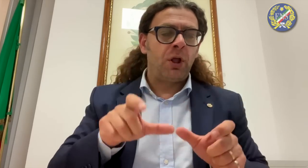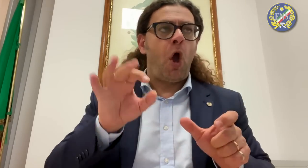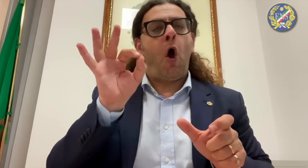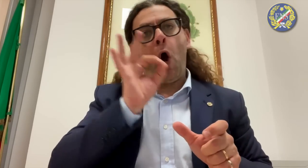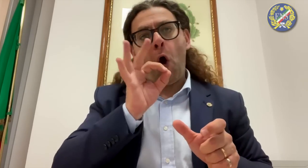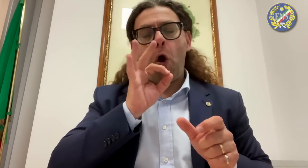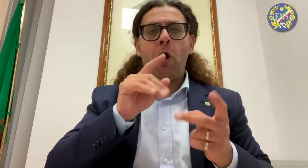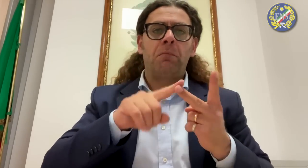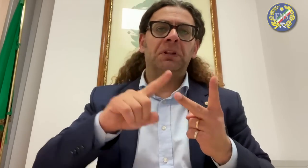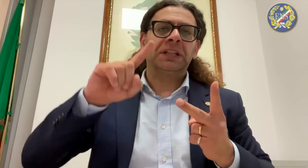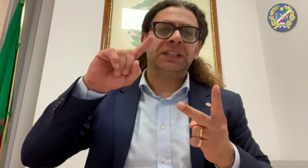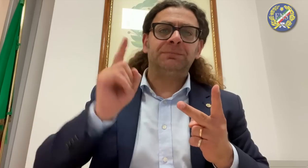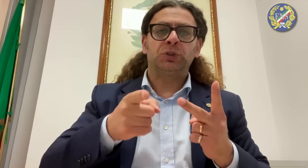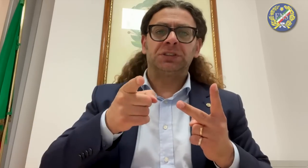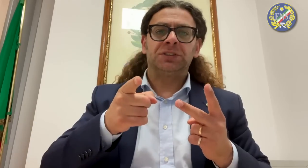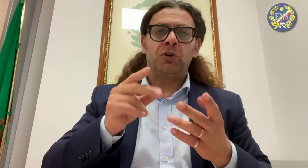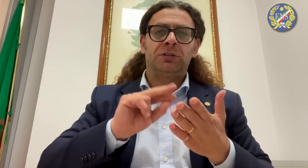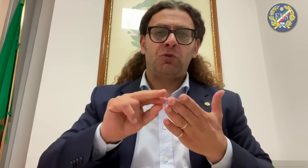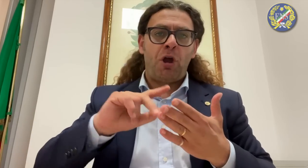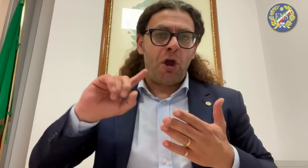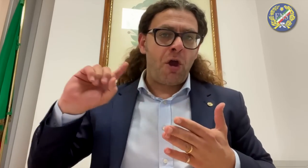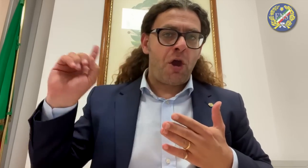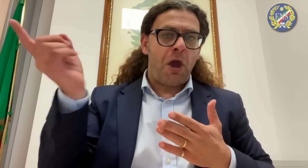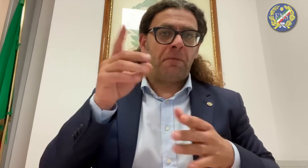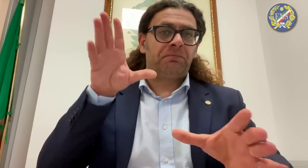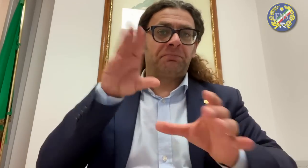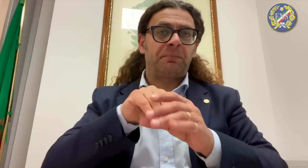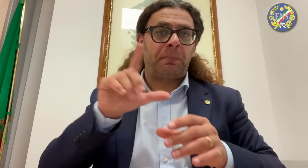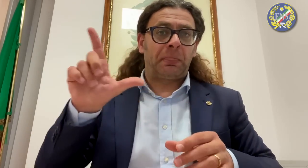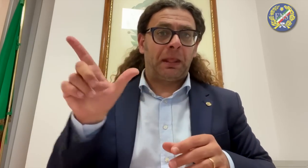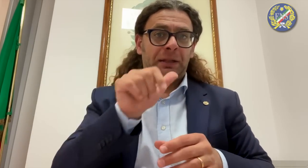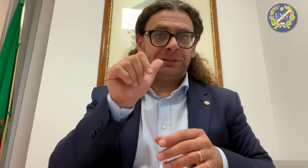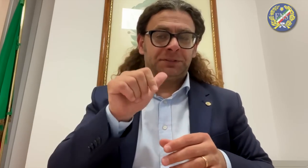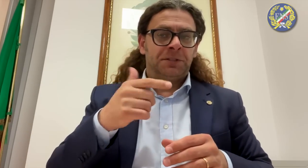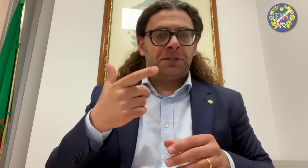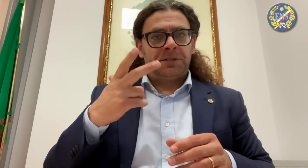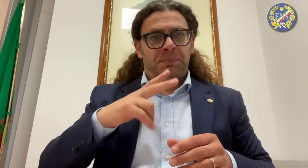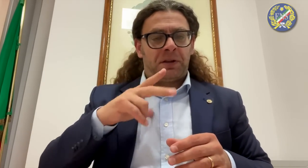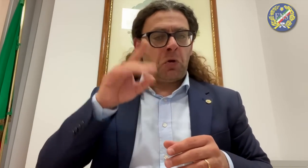di legge che renda obbligatoria la cosa, o comunque prevedere una disposizione in tal senso.